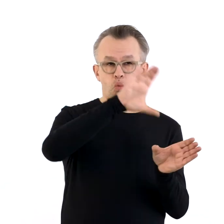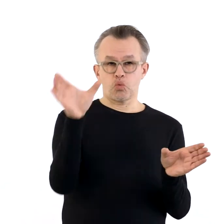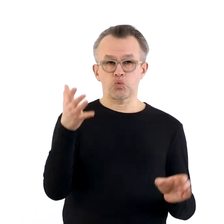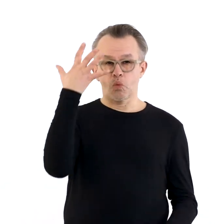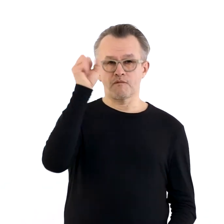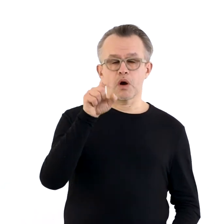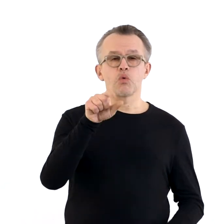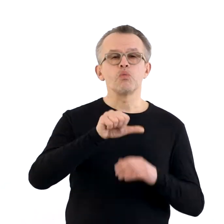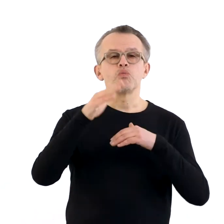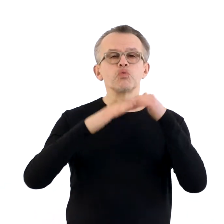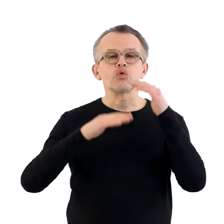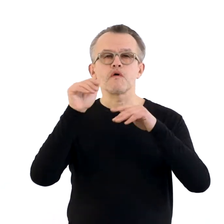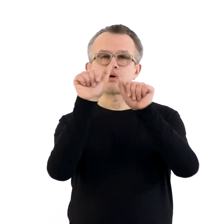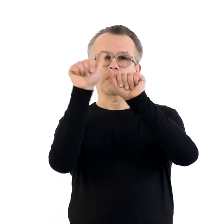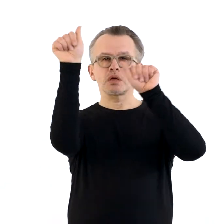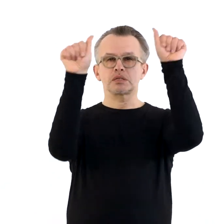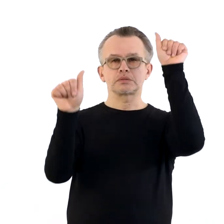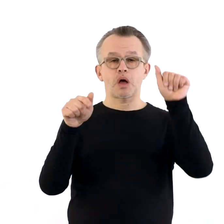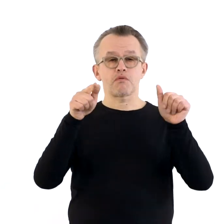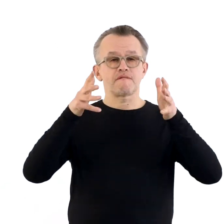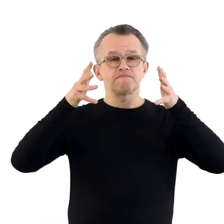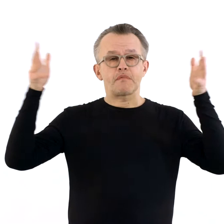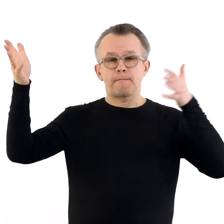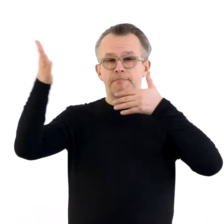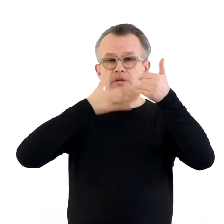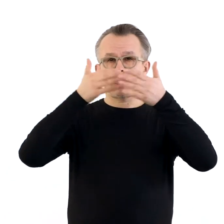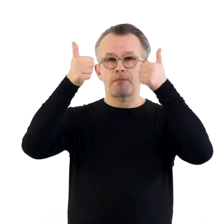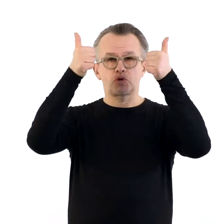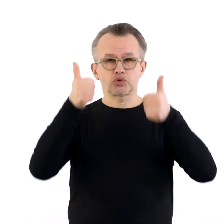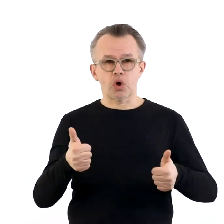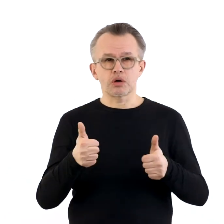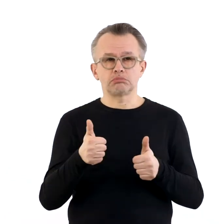Łuk triumfalny był budowlą w kształcie monumentalnej wolno stojącej bramy,